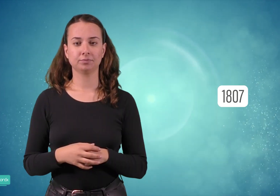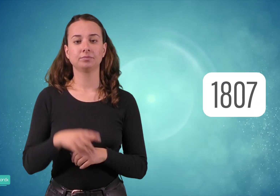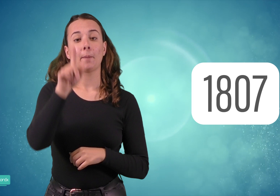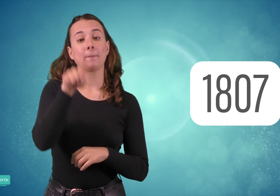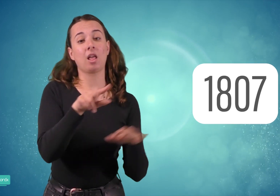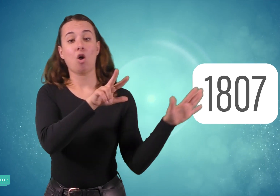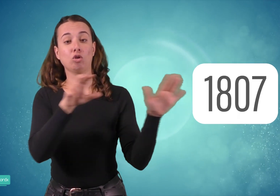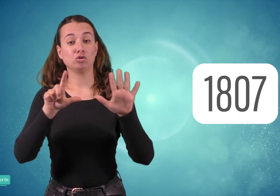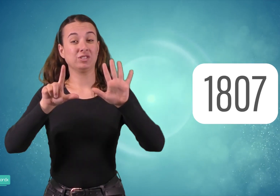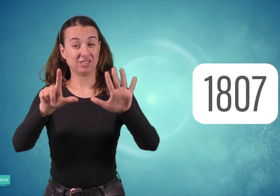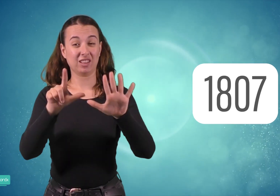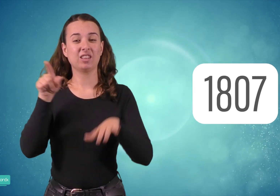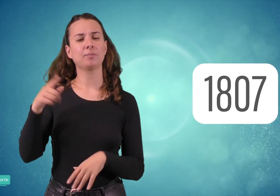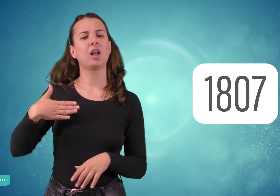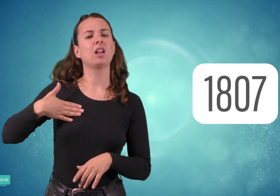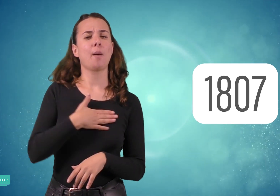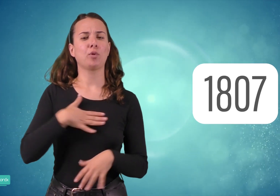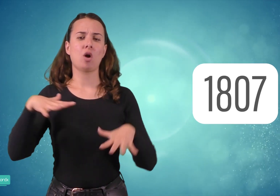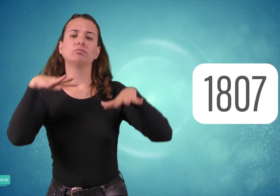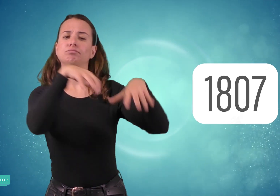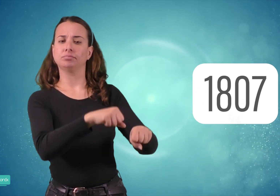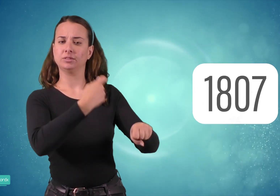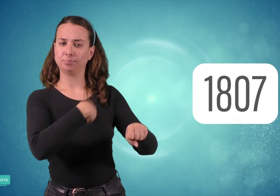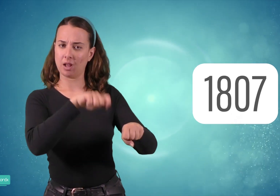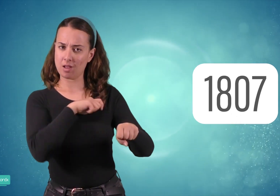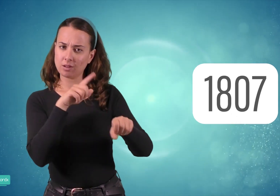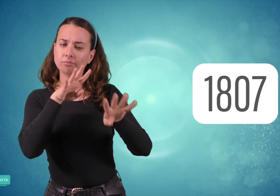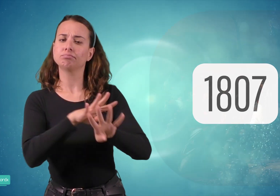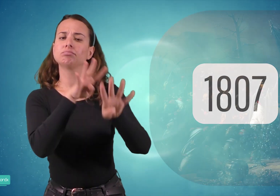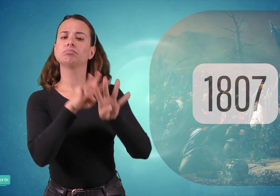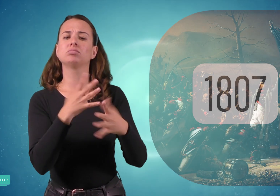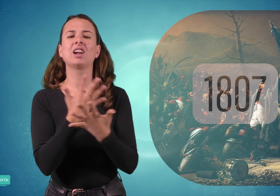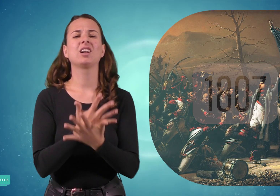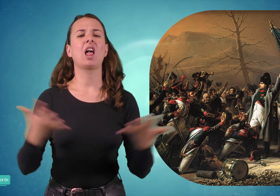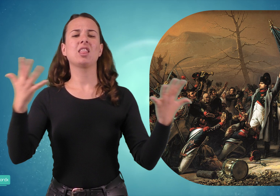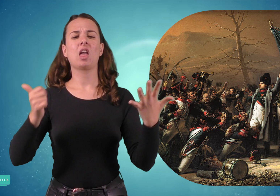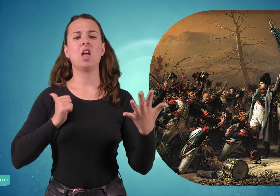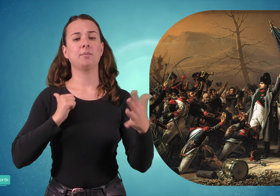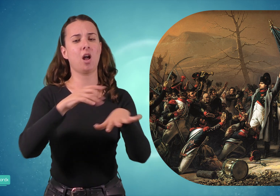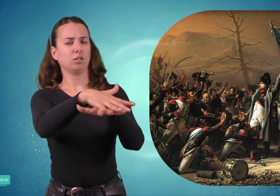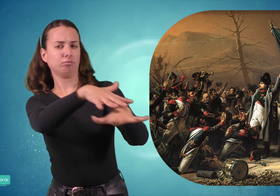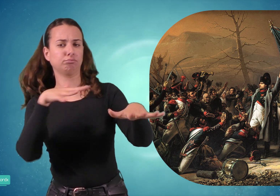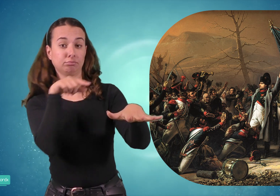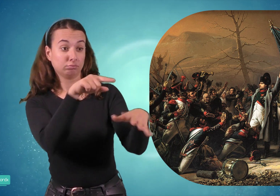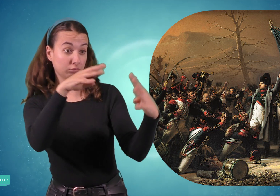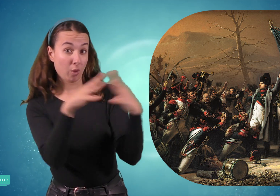Nel 1807, Napoleone guida la Grande Armata nella guerra peninsulare contro la Spagna.